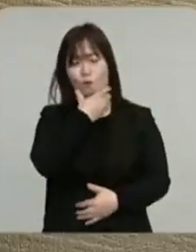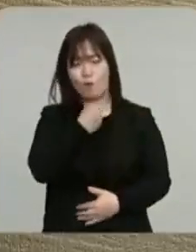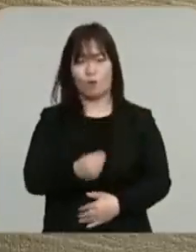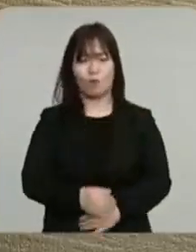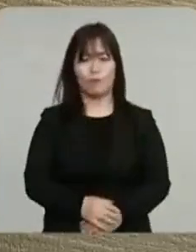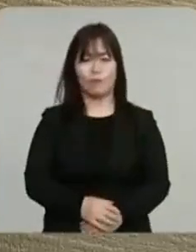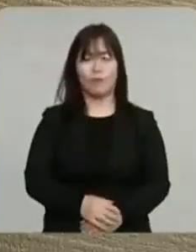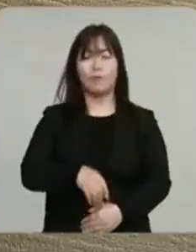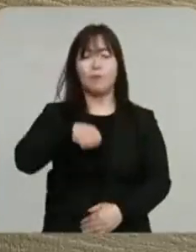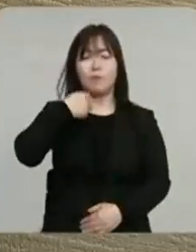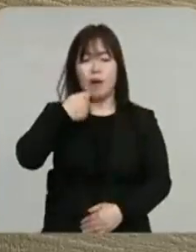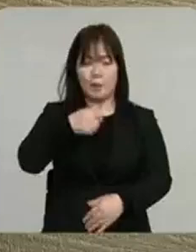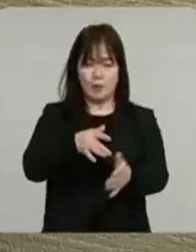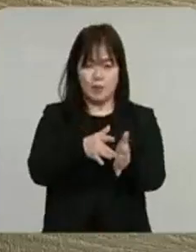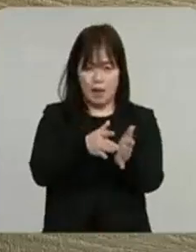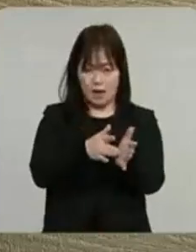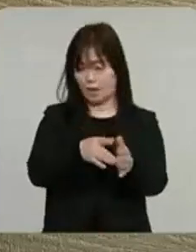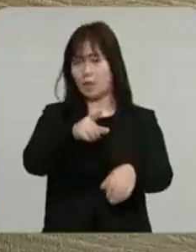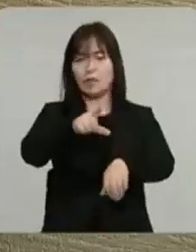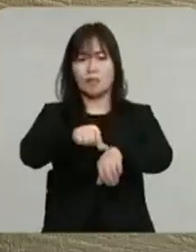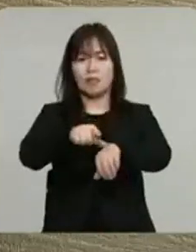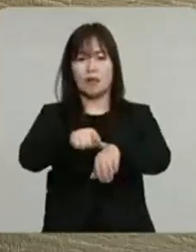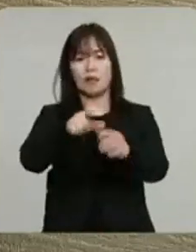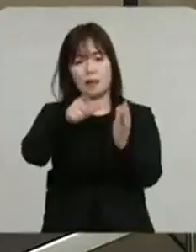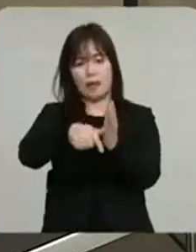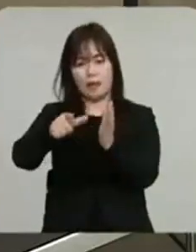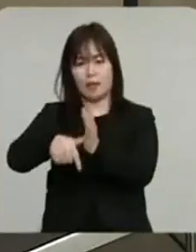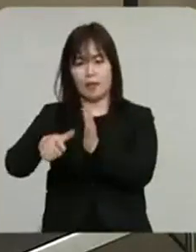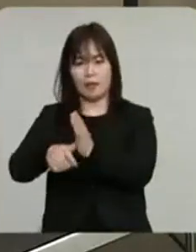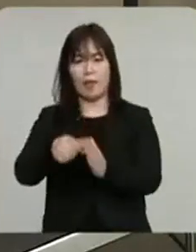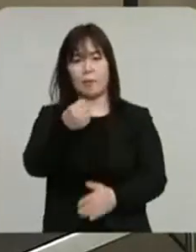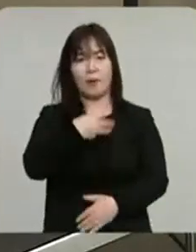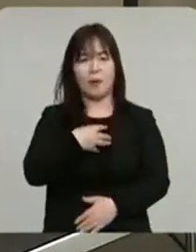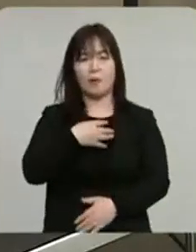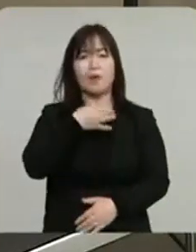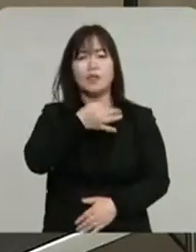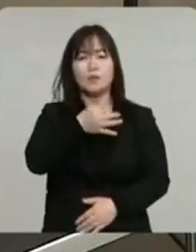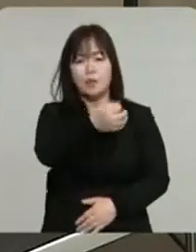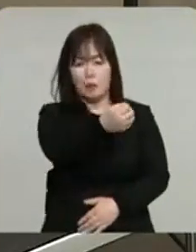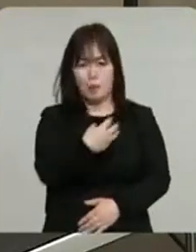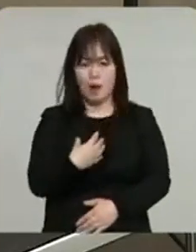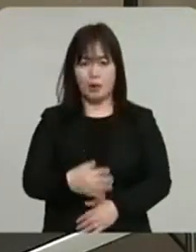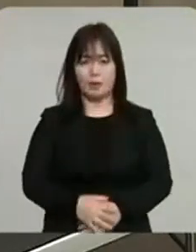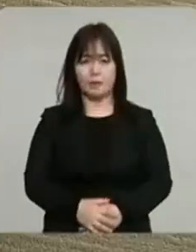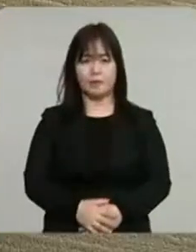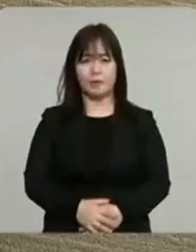식사나 약 복용 외출 시간 등을 때맞춰 음성으로 알려주기 때문 입니다.